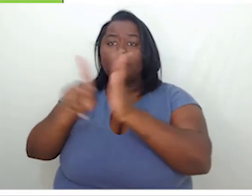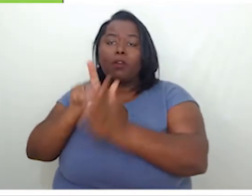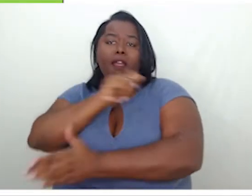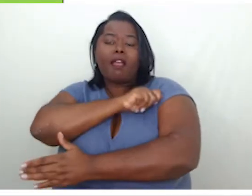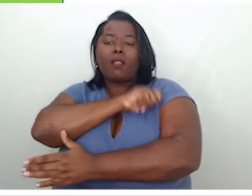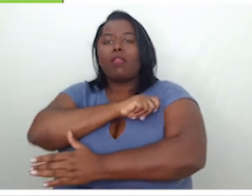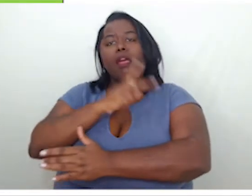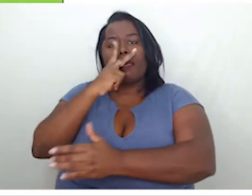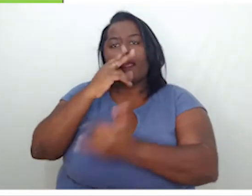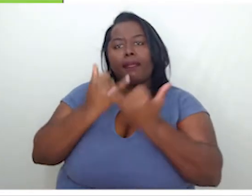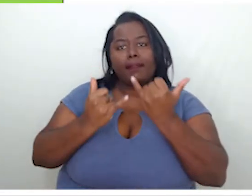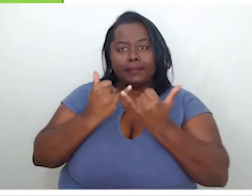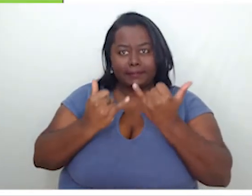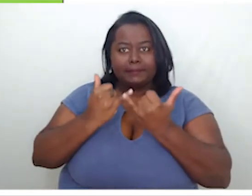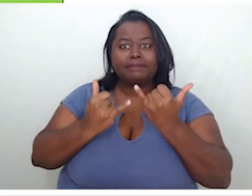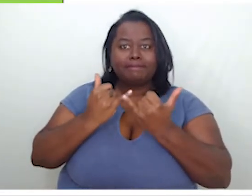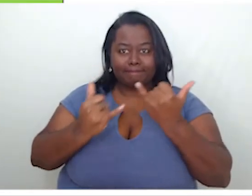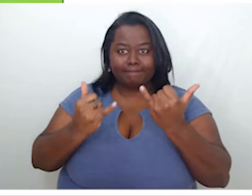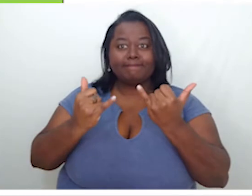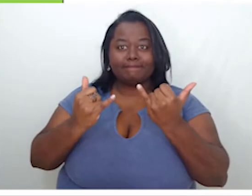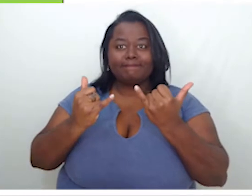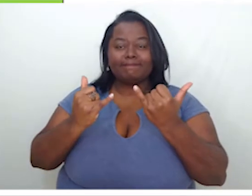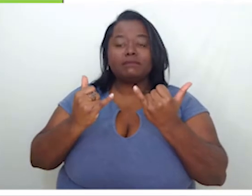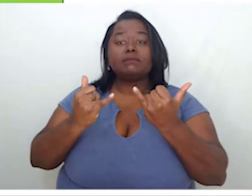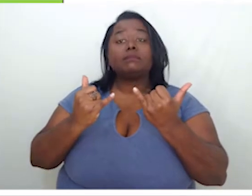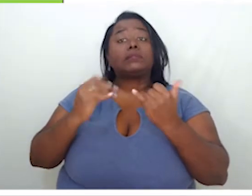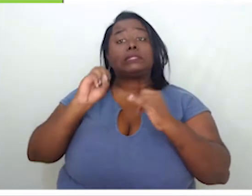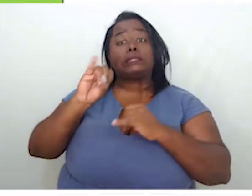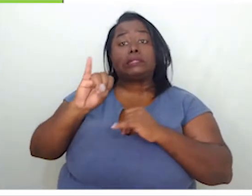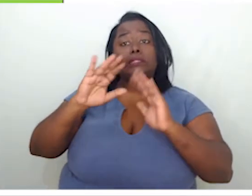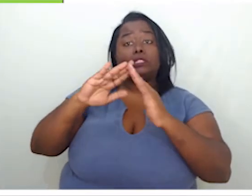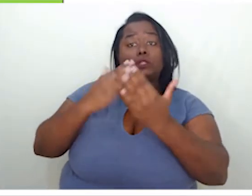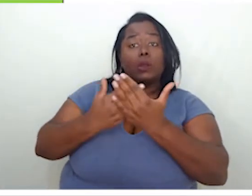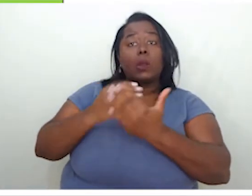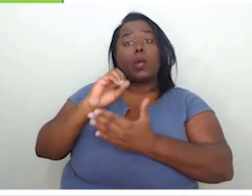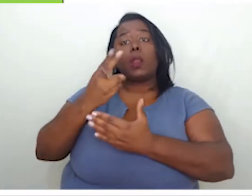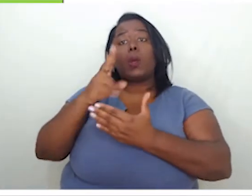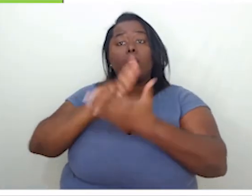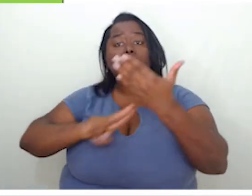Si la escuela o la universidad son la propietaria del ambiente de aprendizaje,